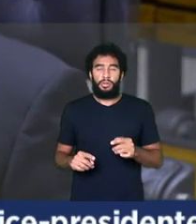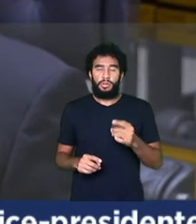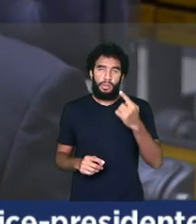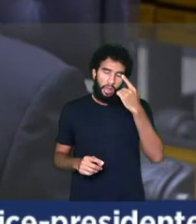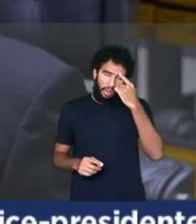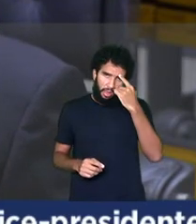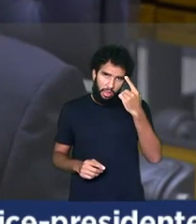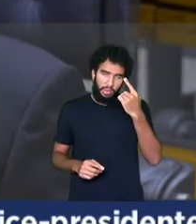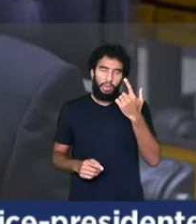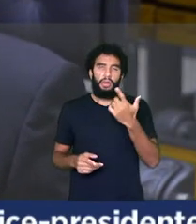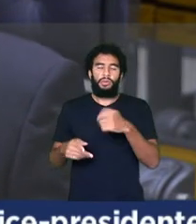QUANDO A LÓGICA DE TODOS OS PAÍSES QUE AUTORIZARAM O JOGO